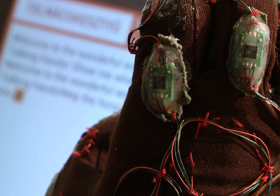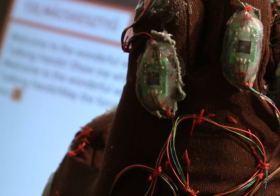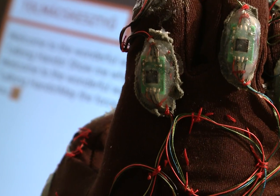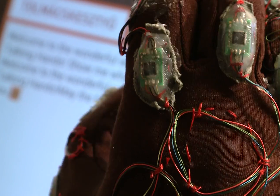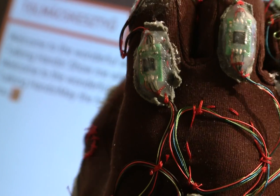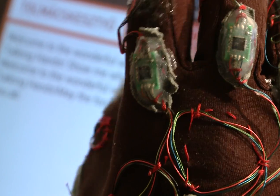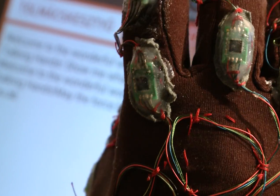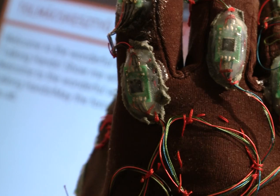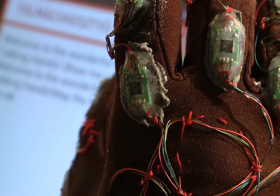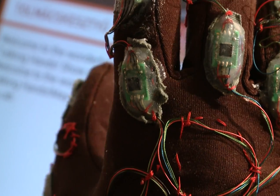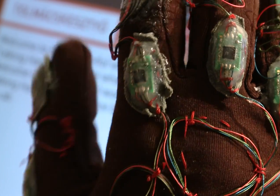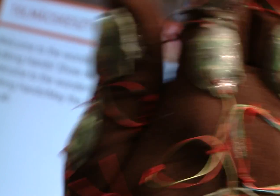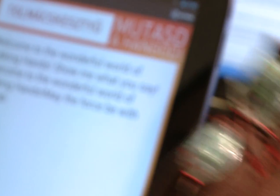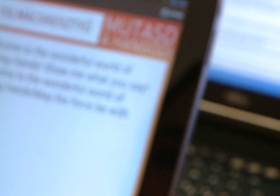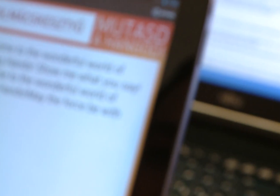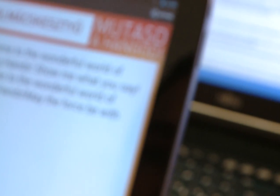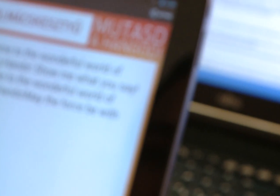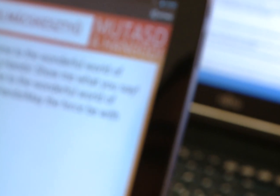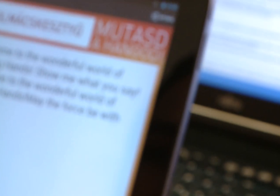Célunk, hogy a leendő termék minél több emberhez eljusson,